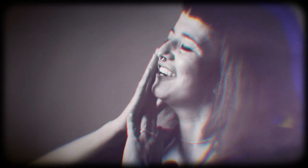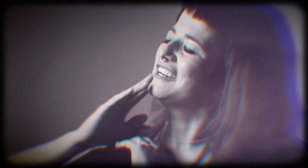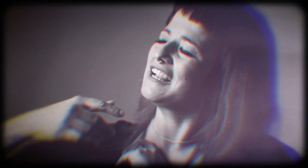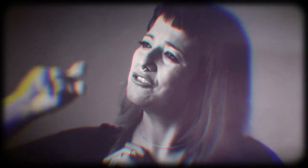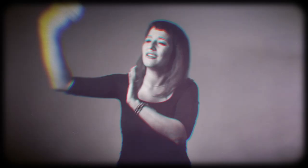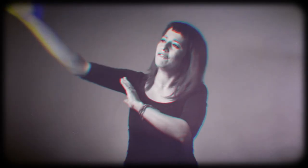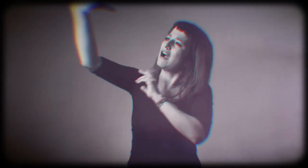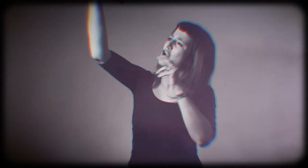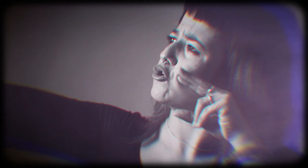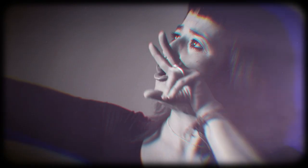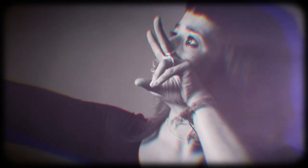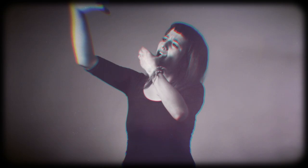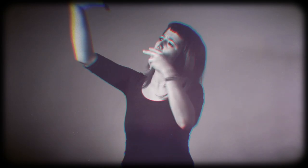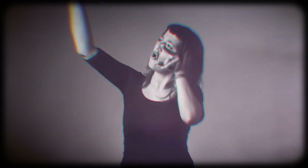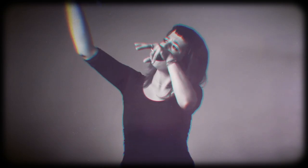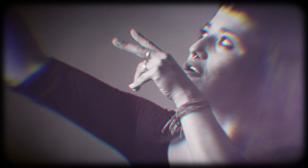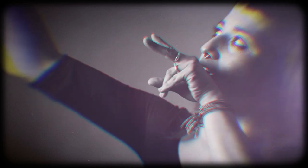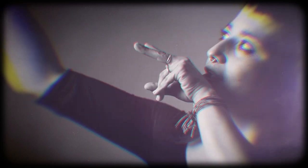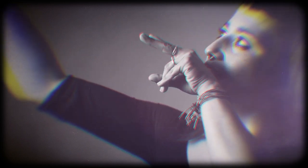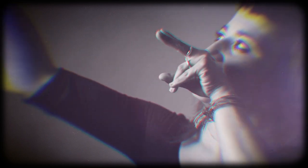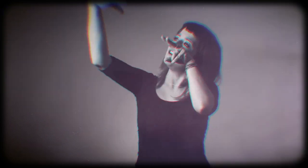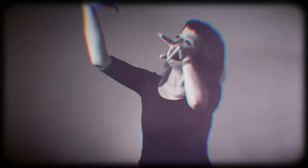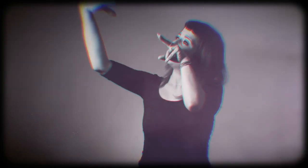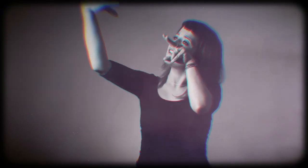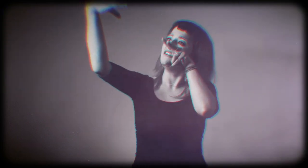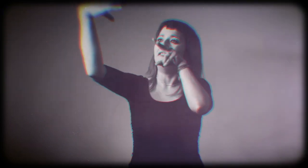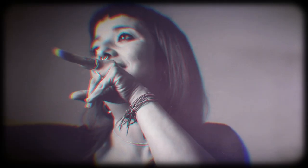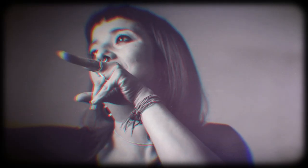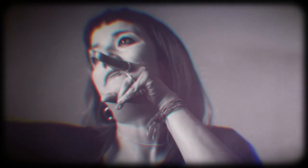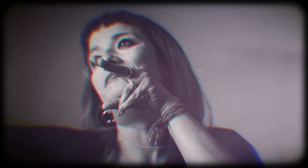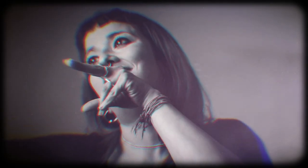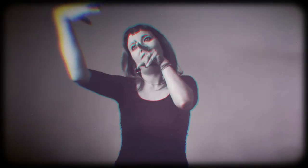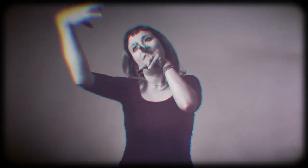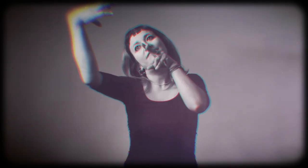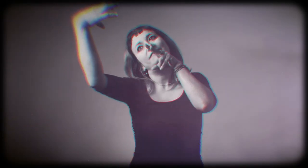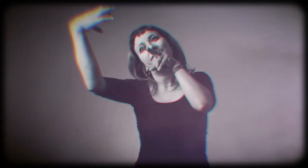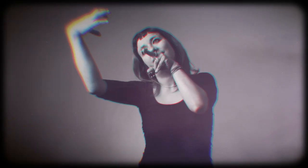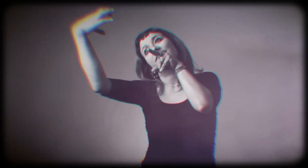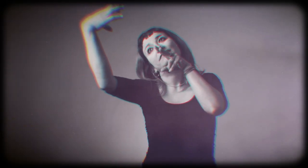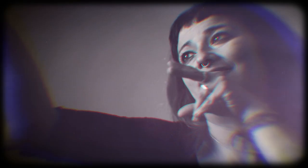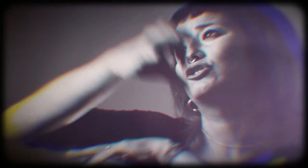mirando al faro con calor.